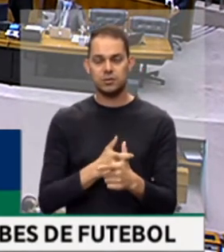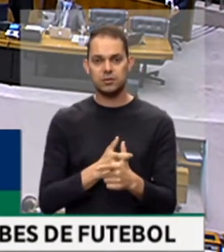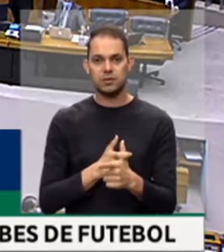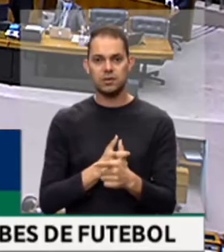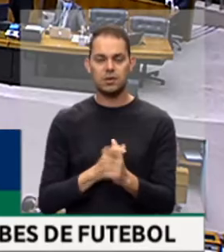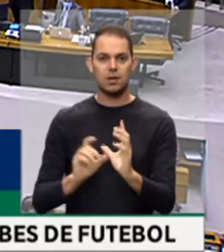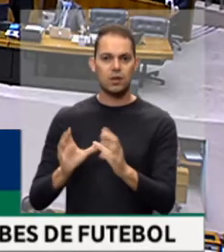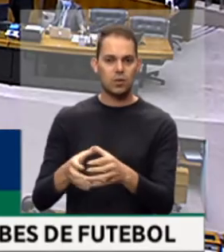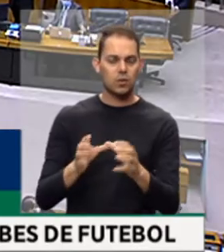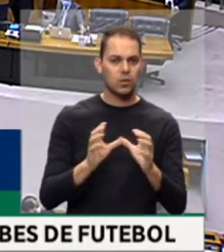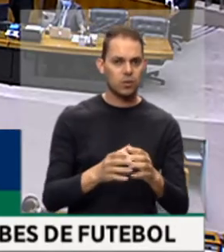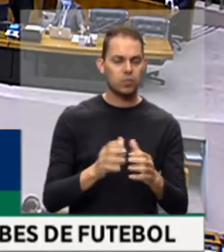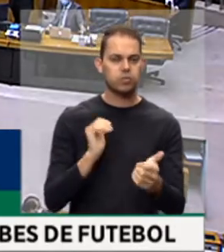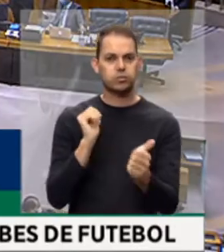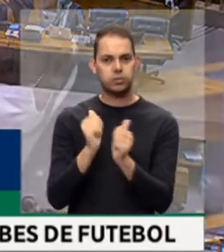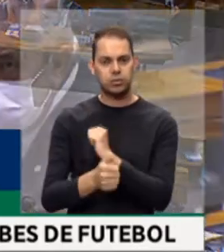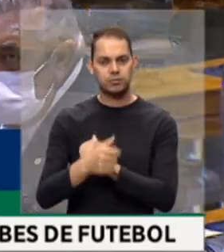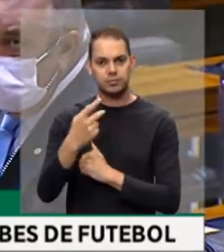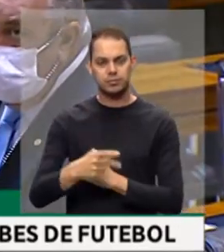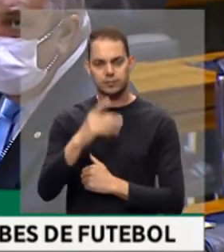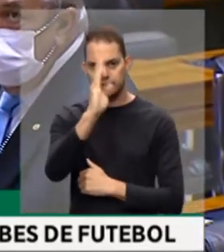DO PAGAMENTO DO PARCELAMENTO DE DÍVIDAS DE CLUBES